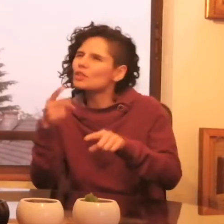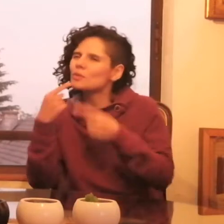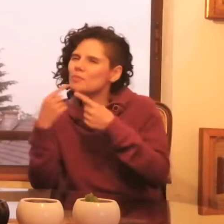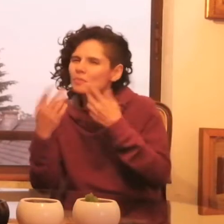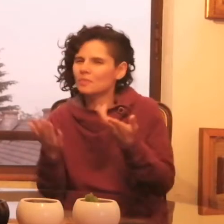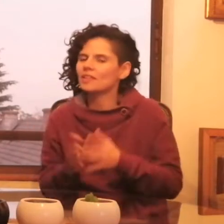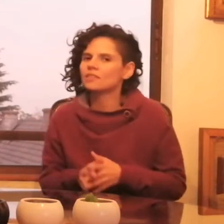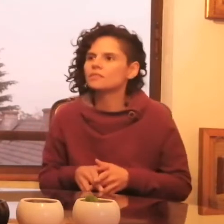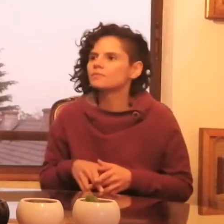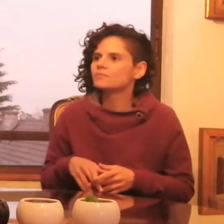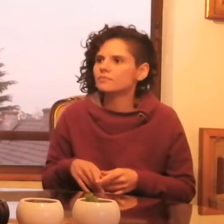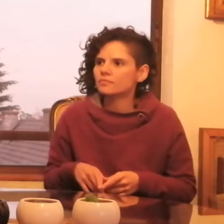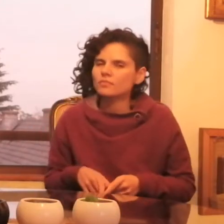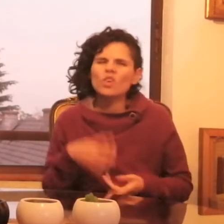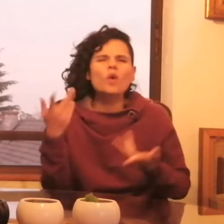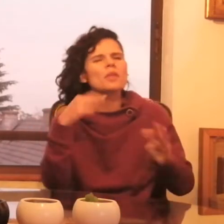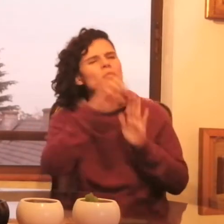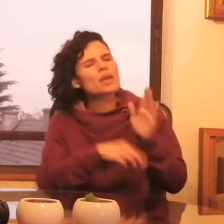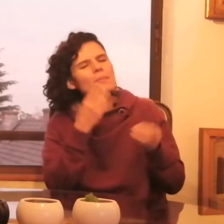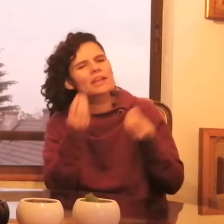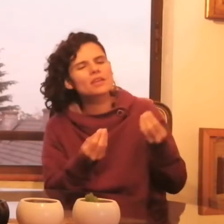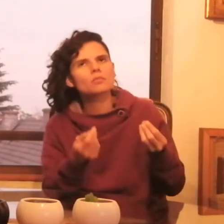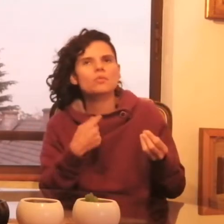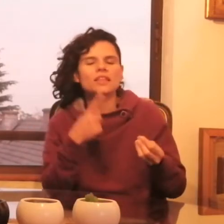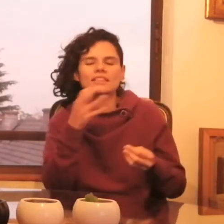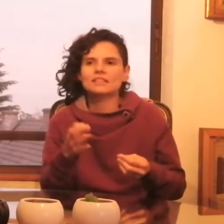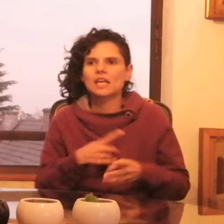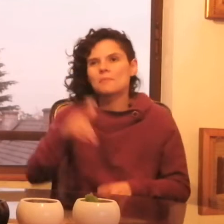nunca tuviste el reparo de decir voy a hacer un programa de metal metal es casi puro